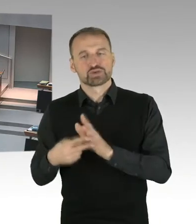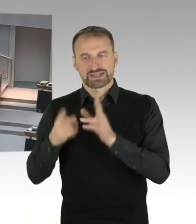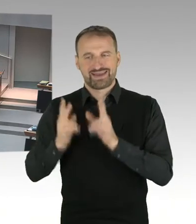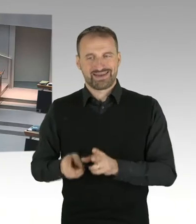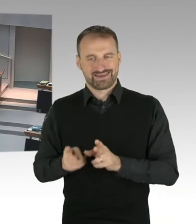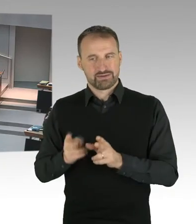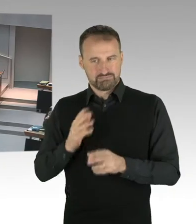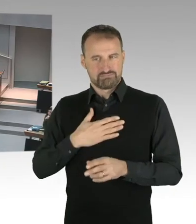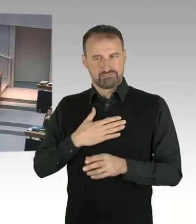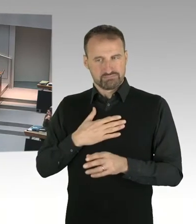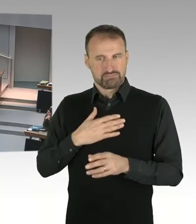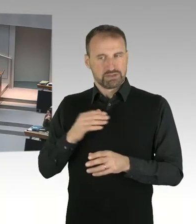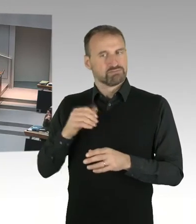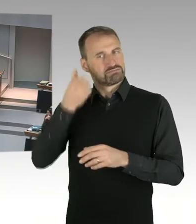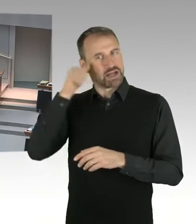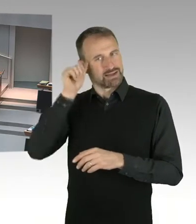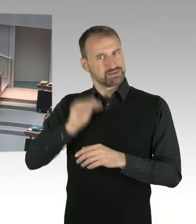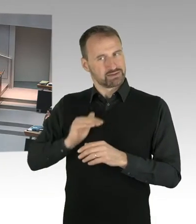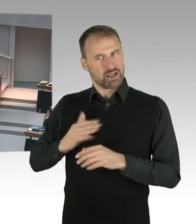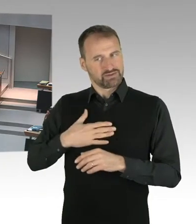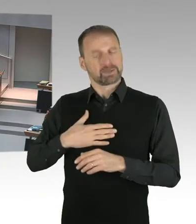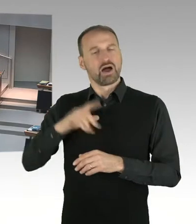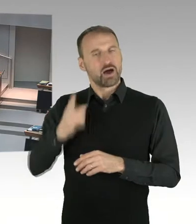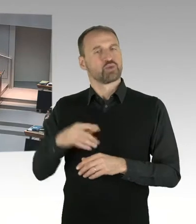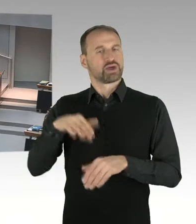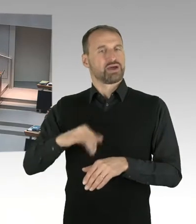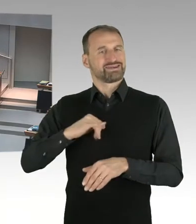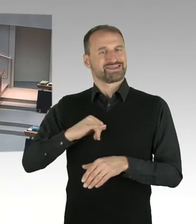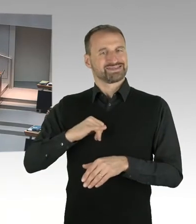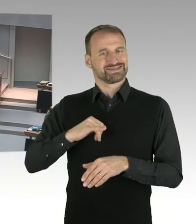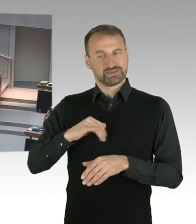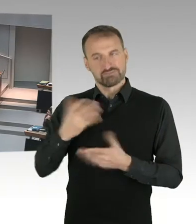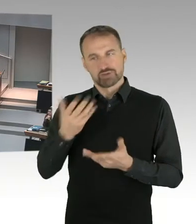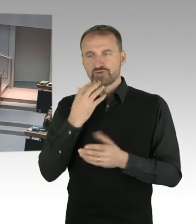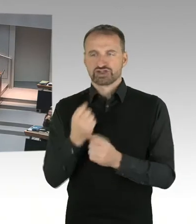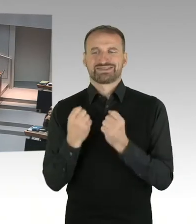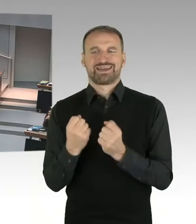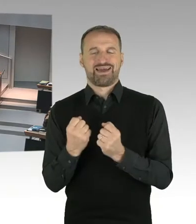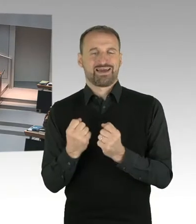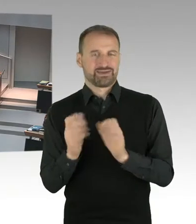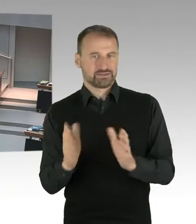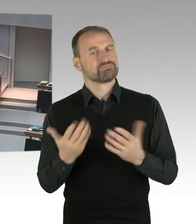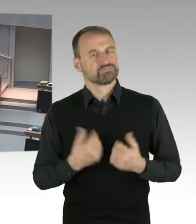Sie möchten eine Nachfrage stellen? Dann bekommen Sie das Wort, bitteschön. (Sprecherwechsel) Ja, herzlichen Dank, Frau Senatorin.